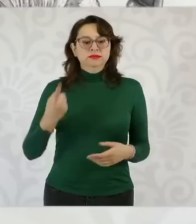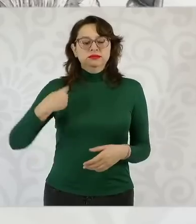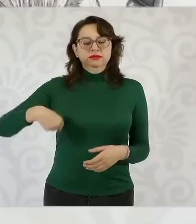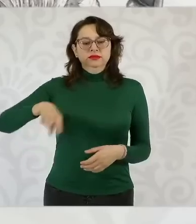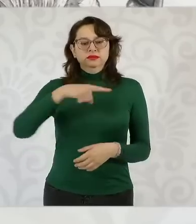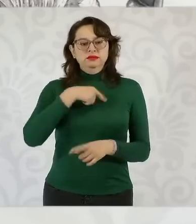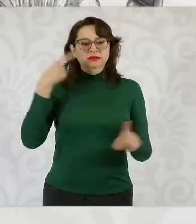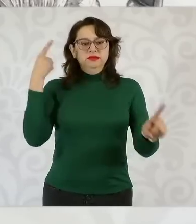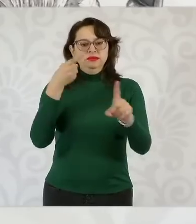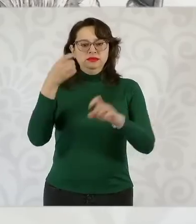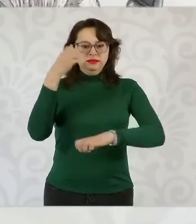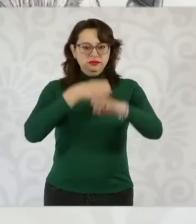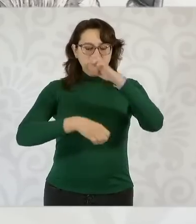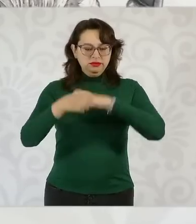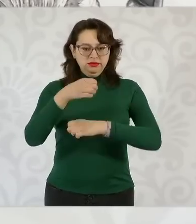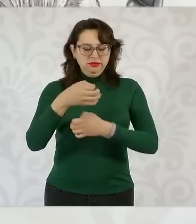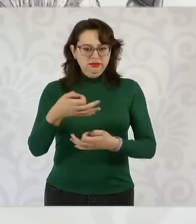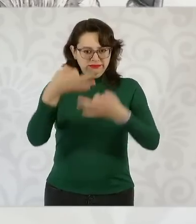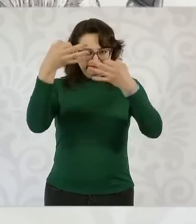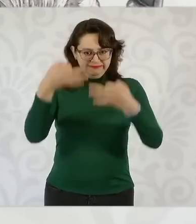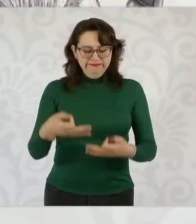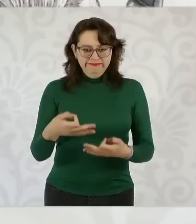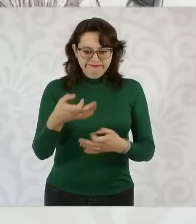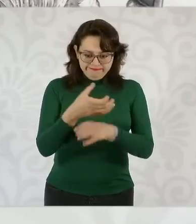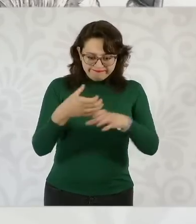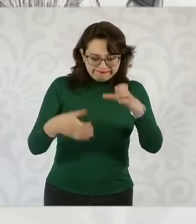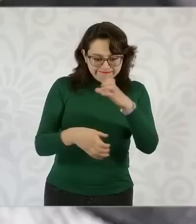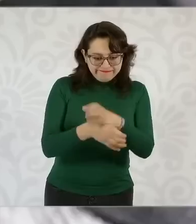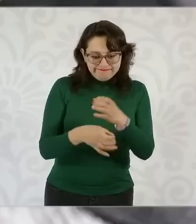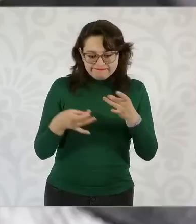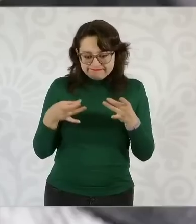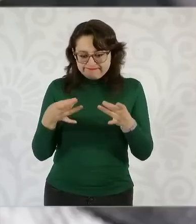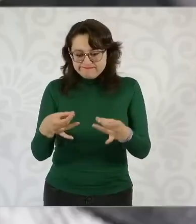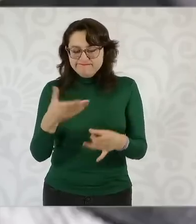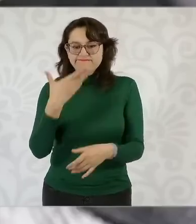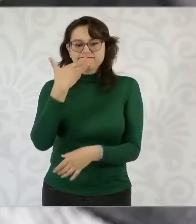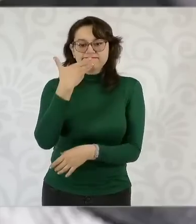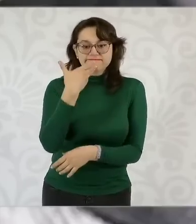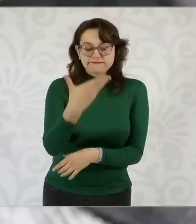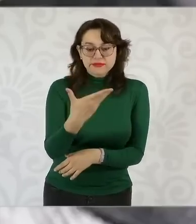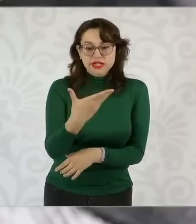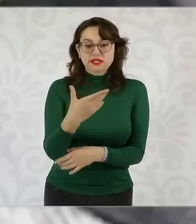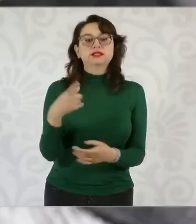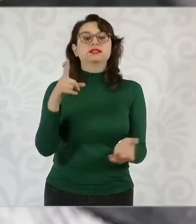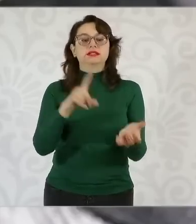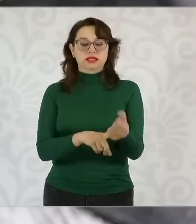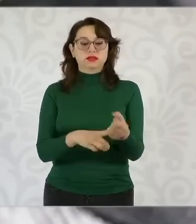la autoridad de producto y en México Contamos con un catálogo muy extenso de productos para apoyar